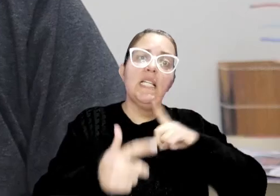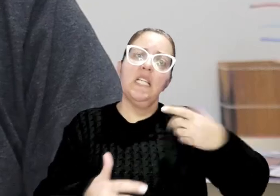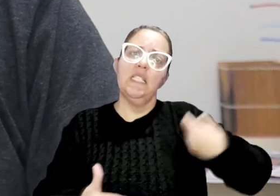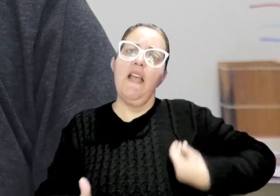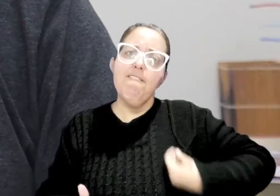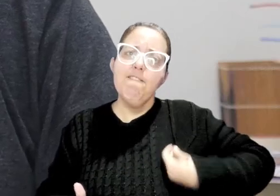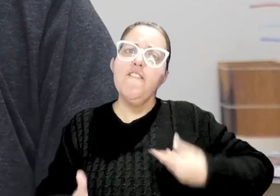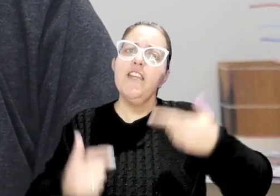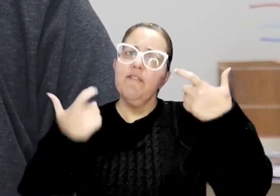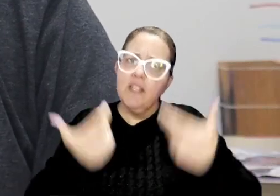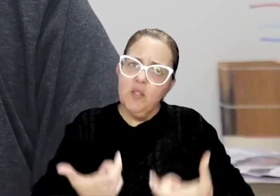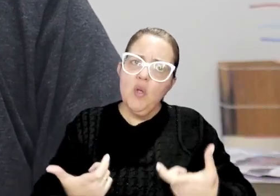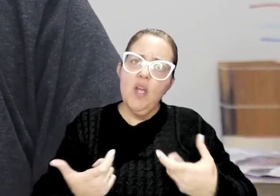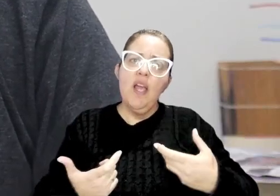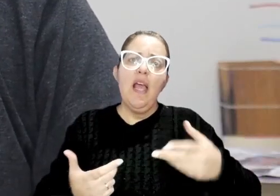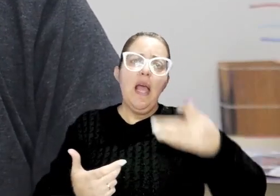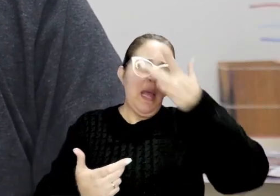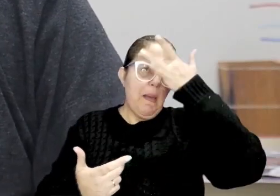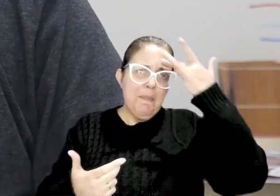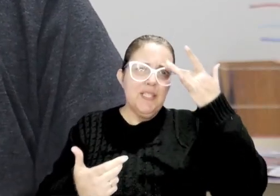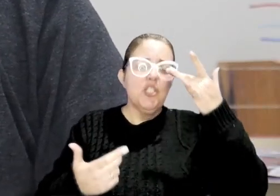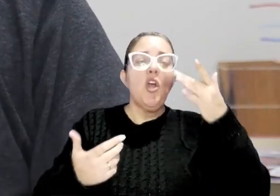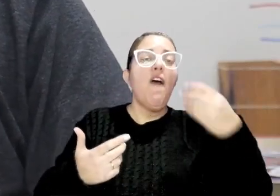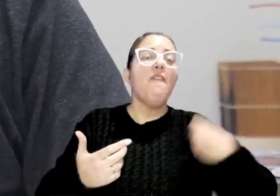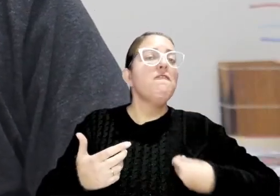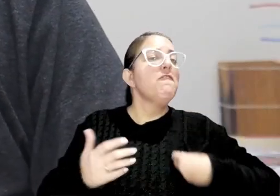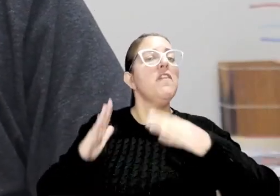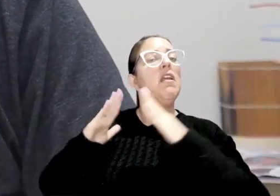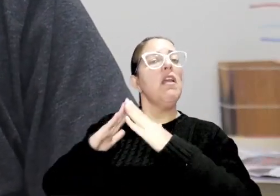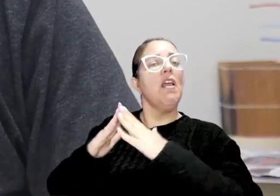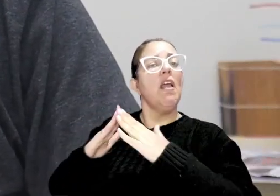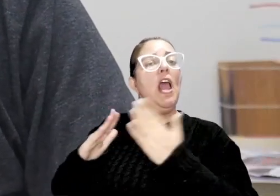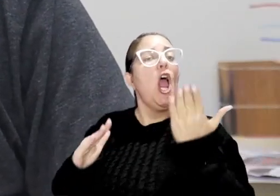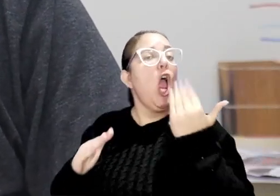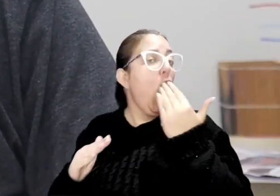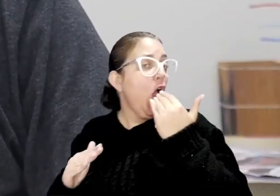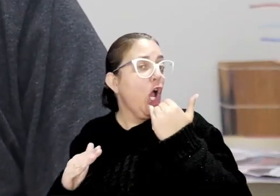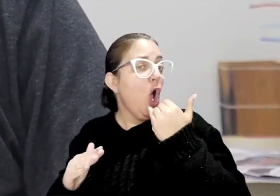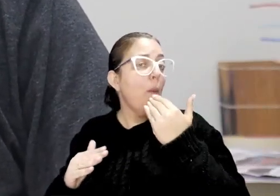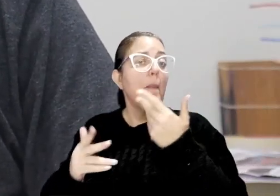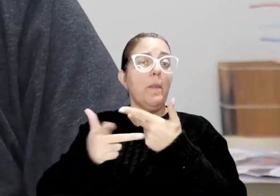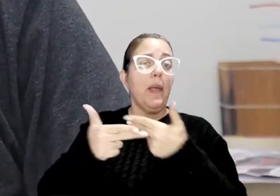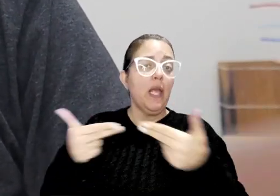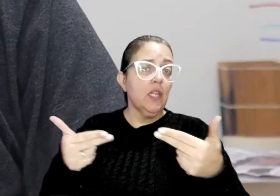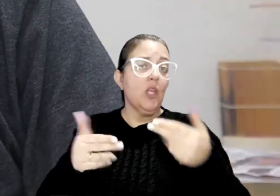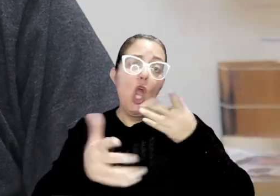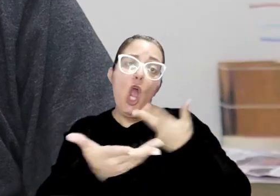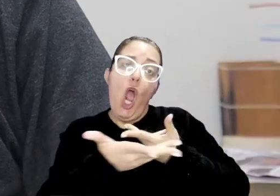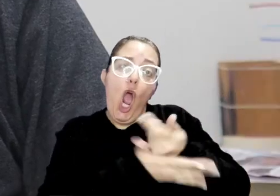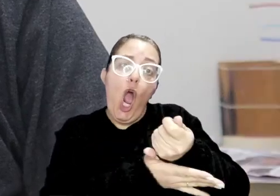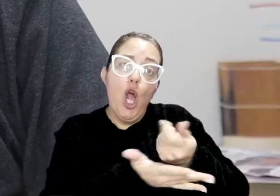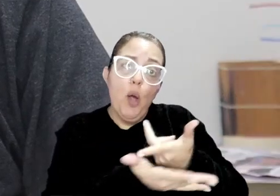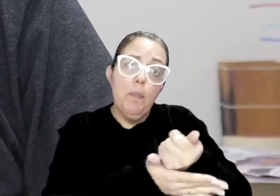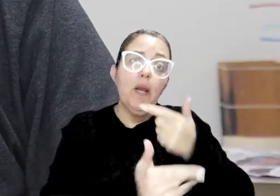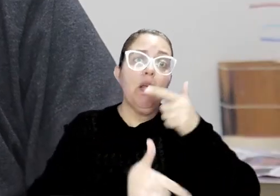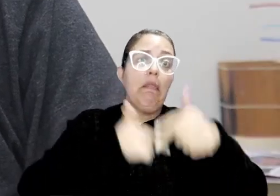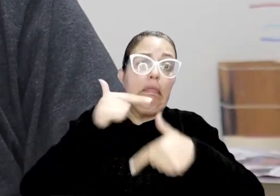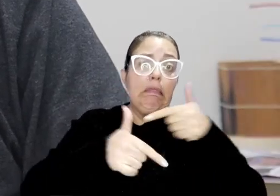no mercadinho né e trabalhando na prefeitura as pessoas trabalham no campo tem muito extrativista